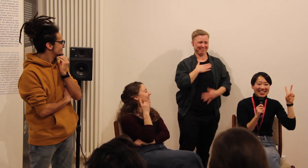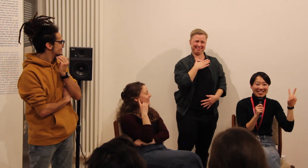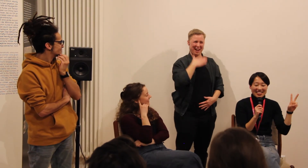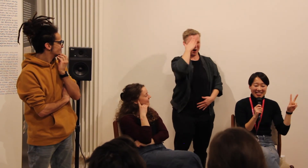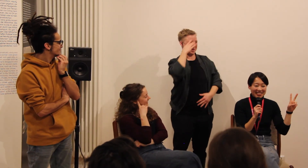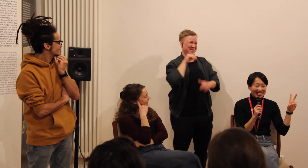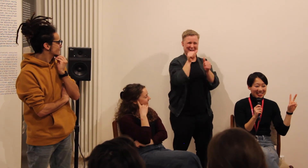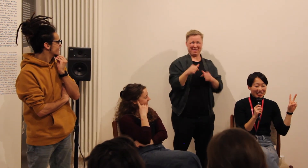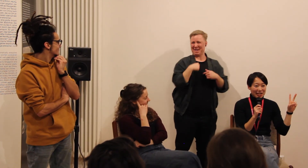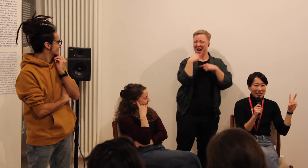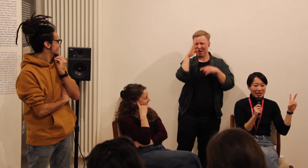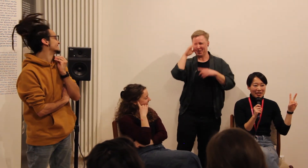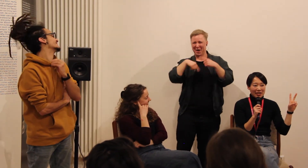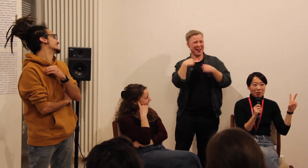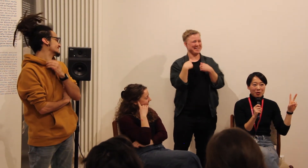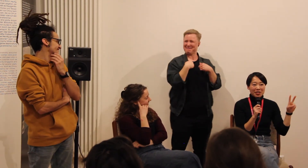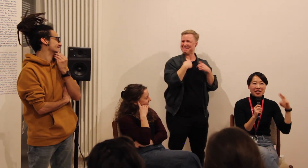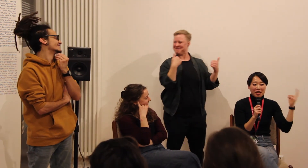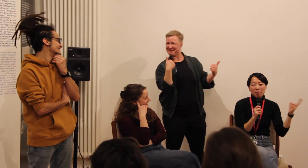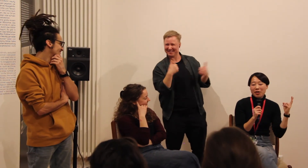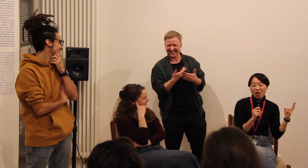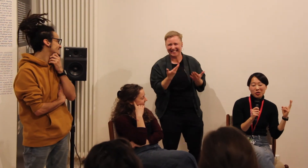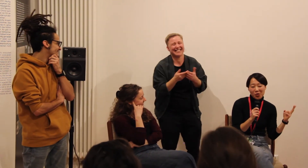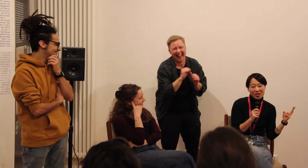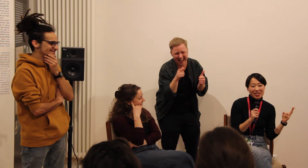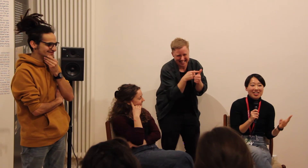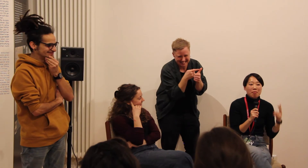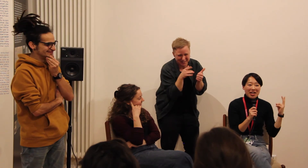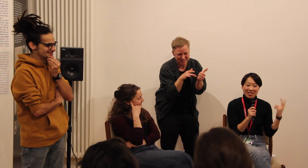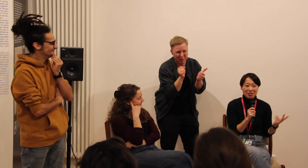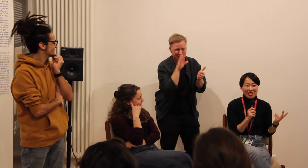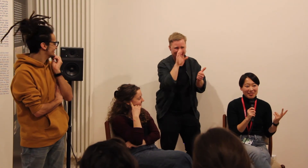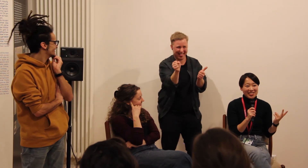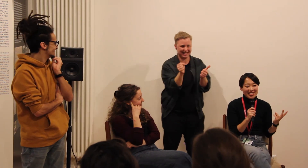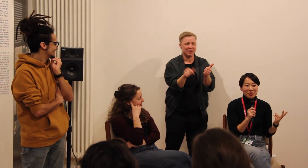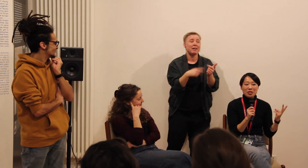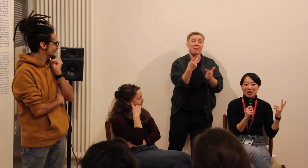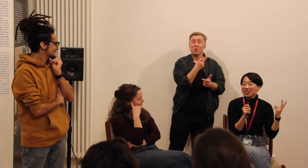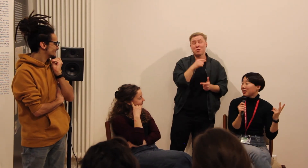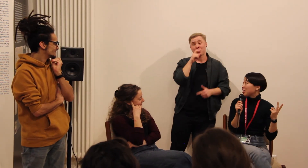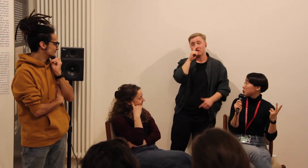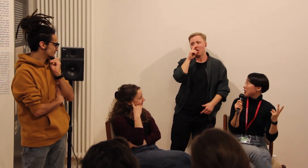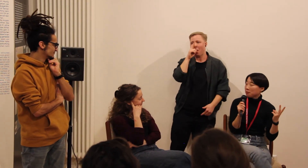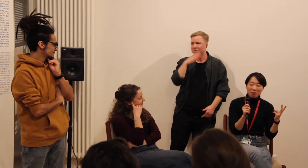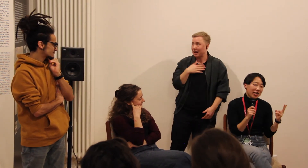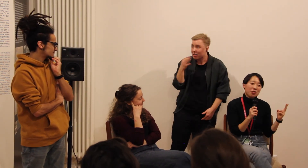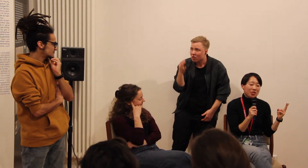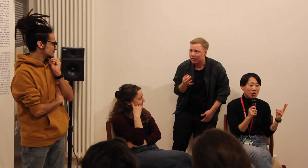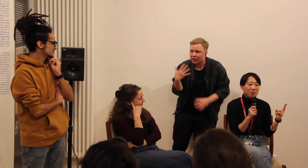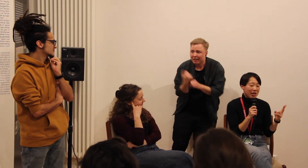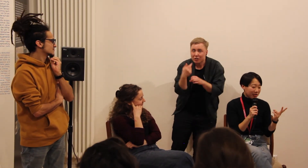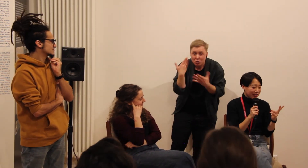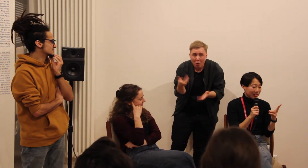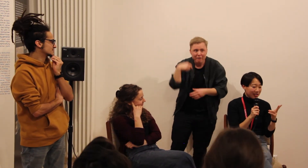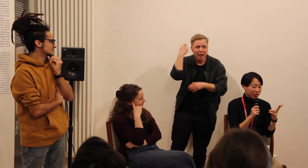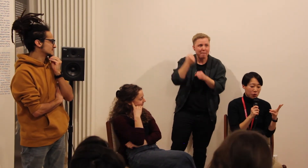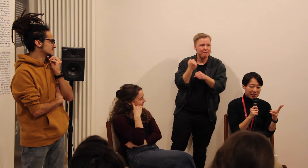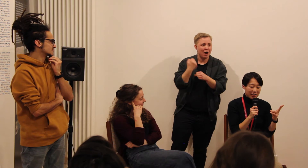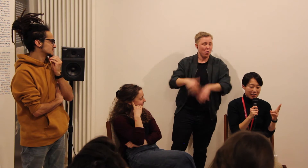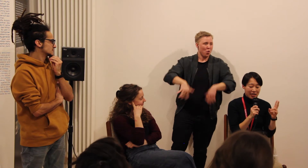Zweites, ihre Tochter hat diesen Film gemacht. Deswegen waren sie sehr stolz diesen Film zu sehen.